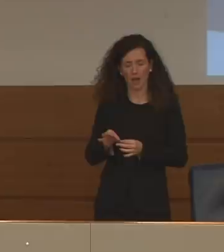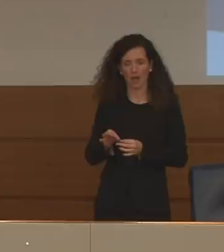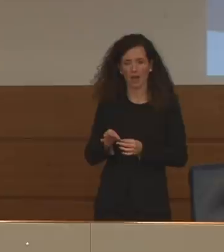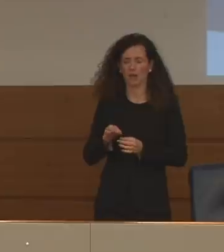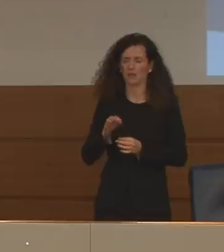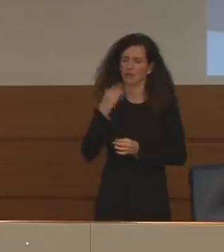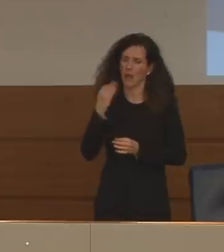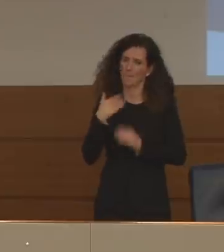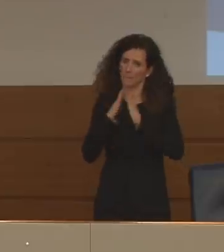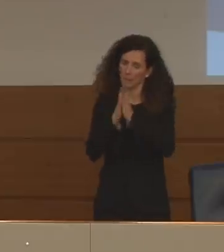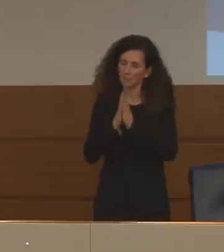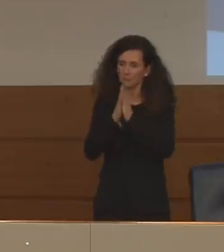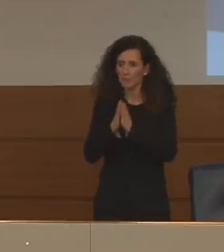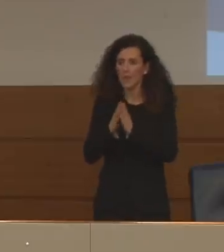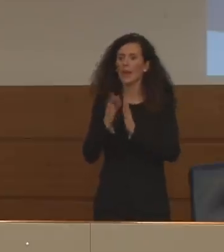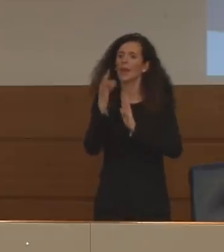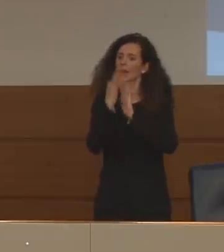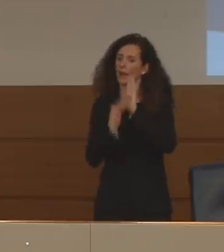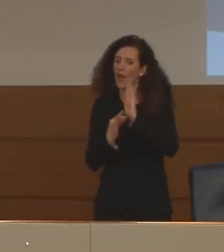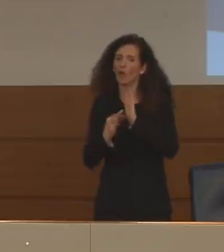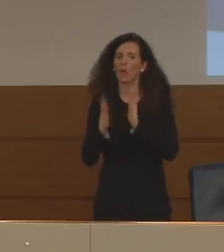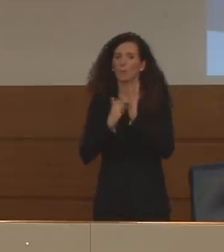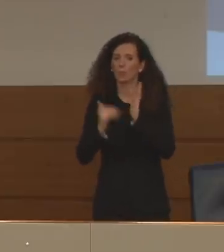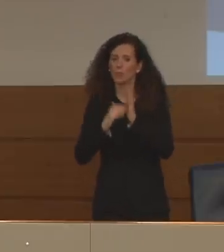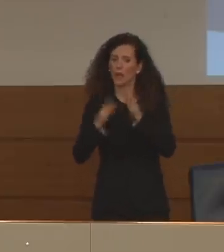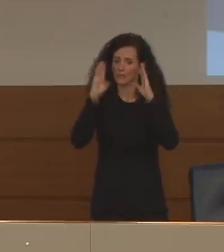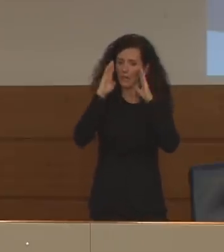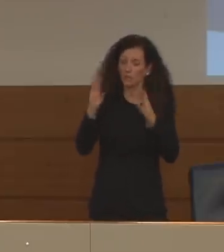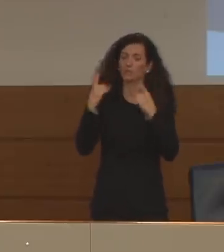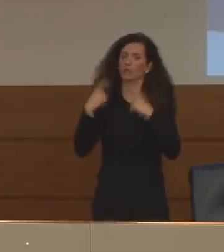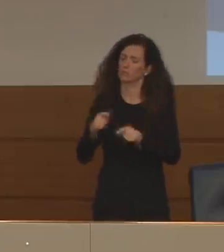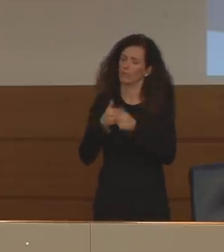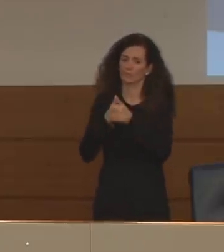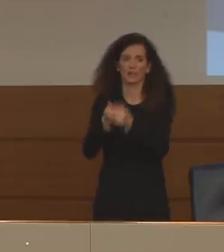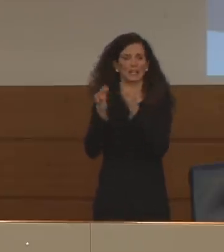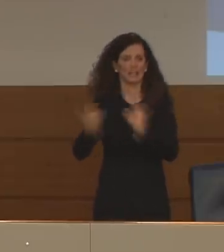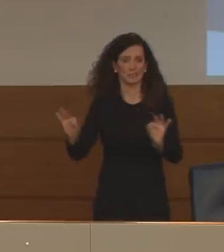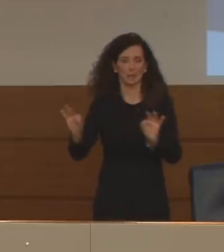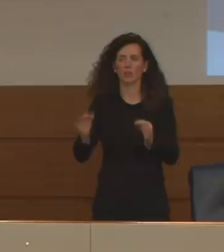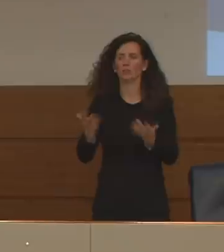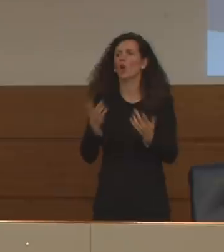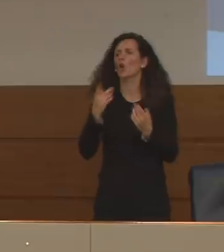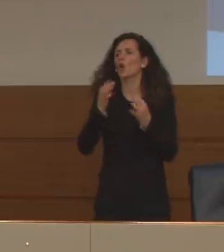delle regole di prudenza che sono state date. È un qualcosa di più rispetto a non